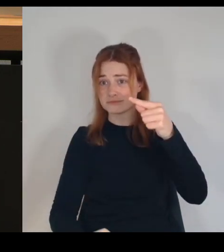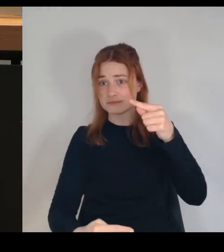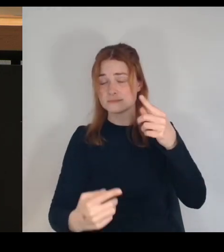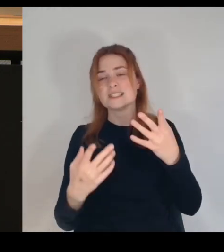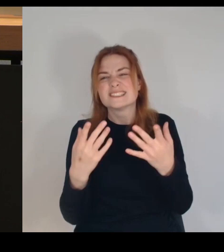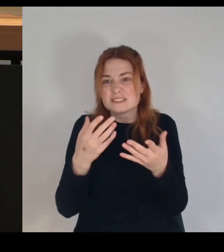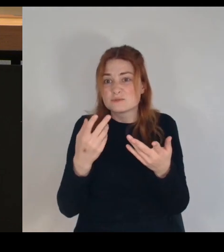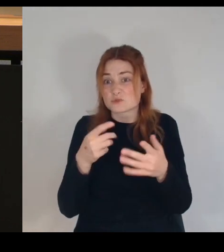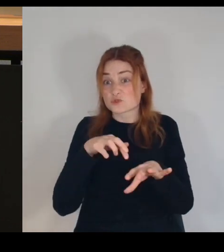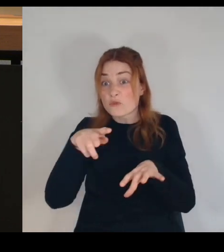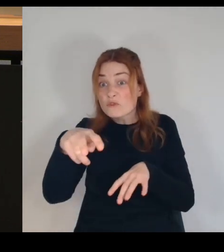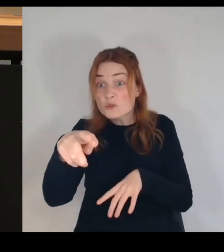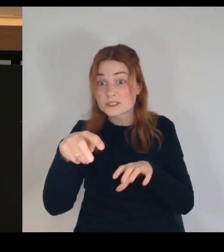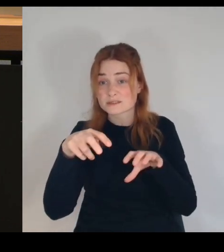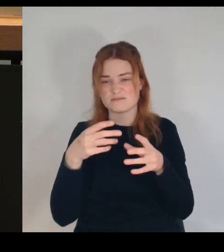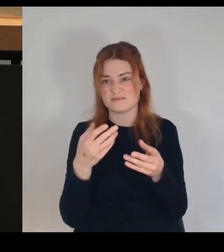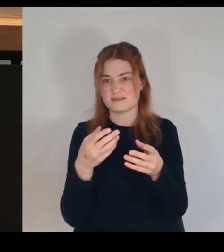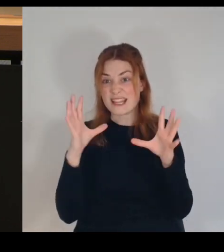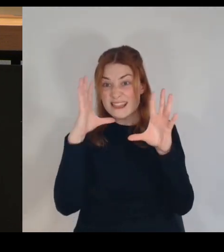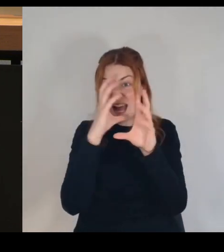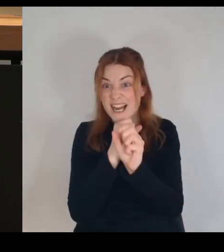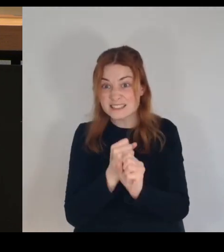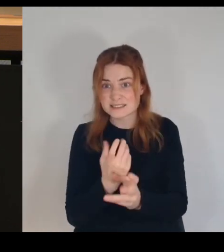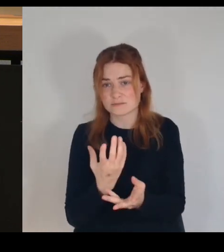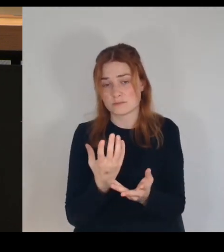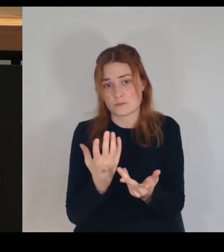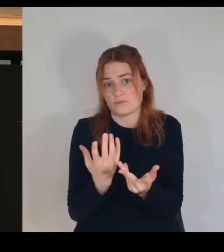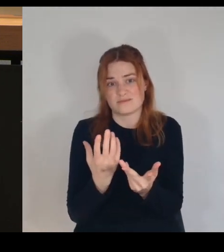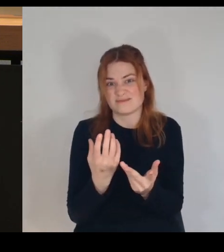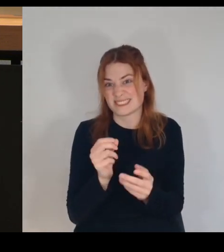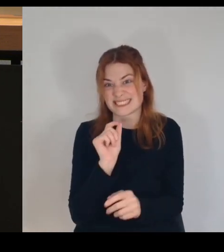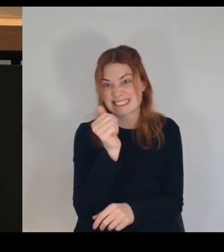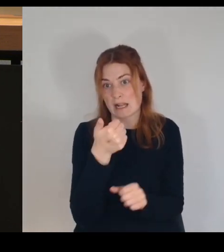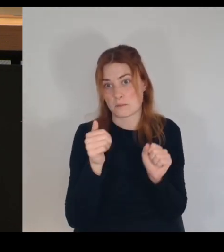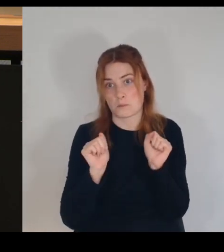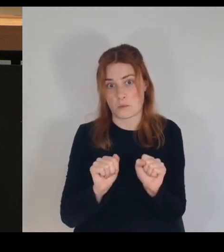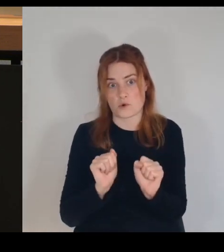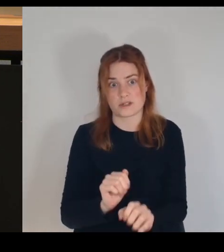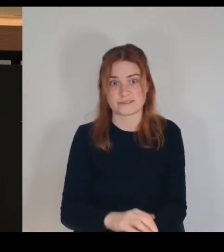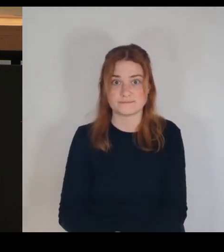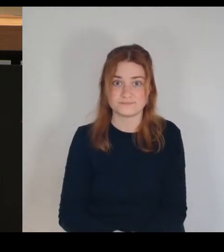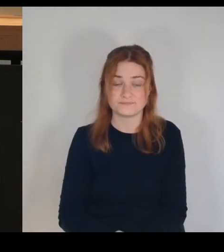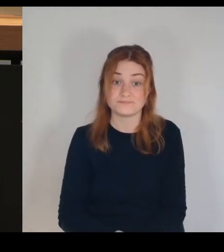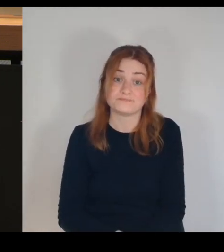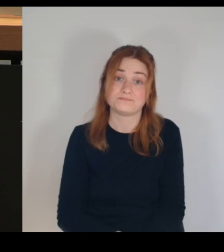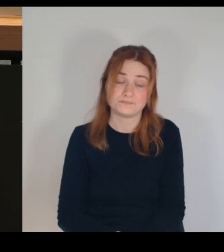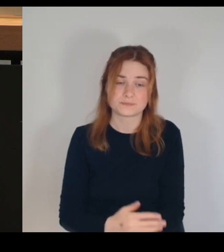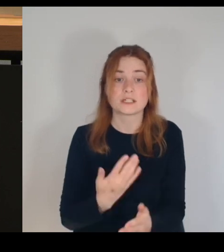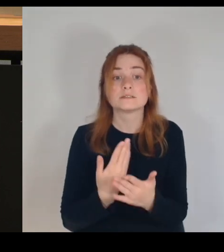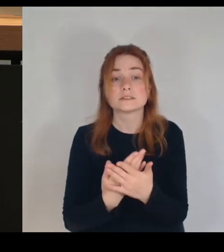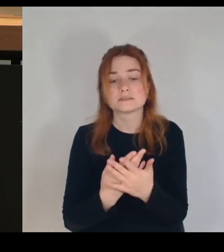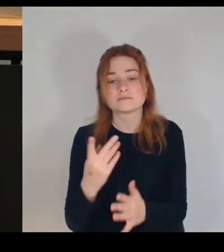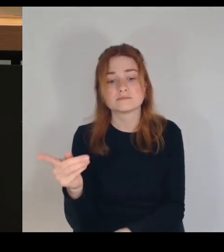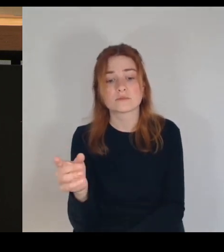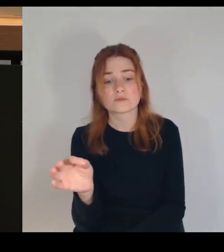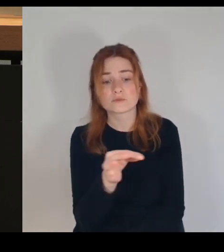Insofern, glaube ich, müssen wir uns doch die Frage stellen Was können wir tun, damit es mehr Busspuren gibt? Und ganz ehrlich Ich habe darauf